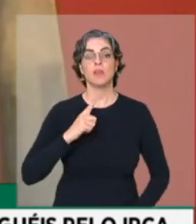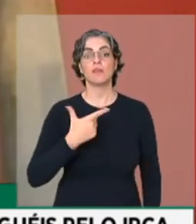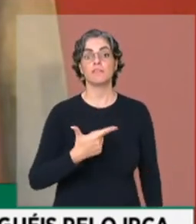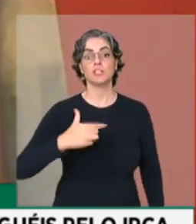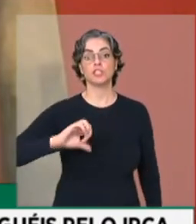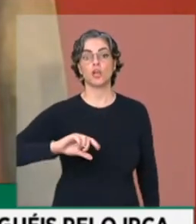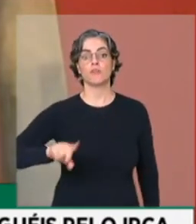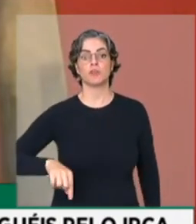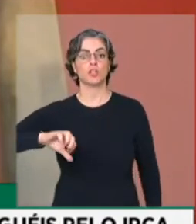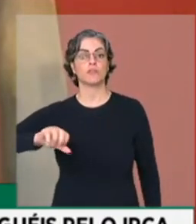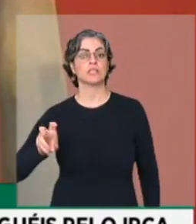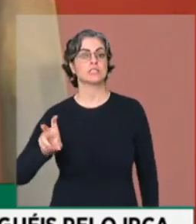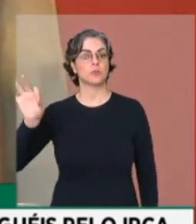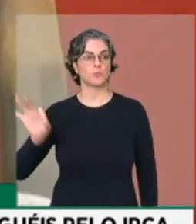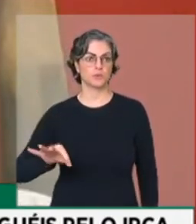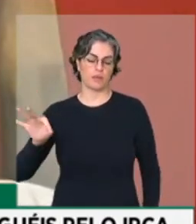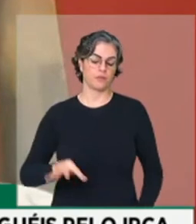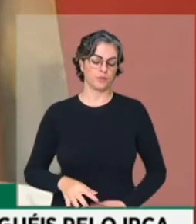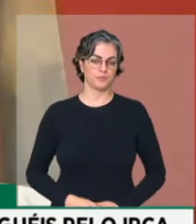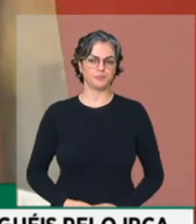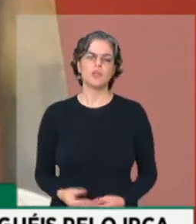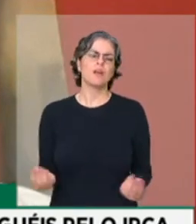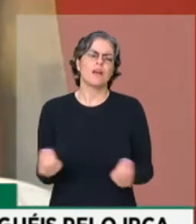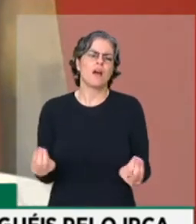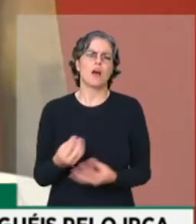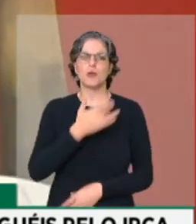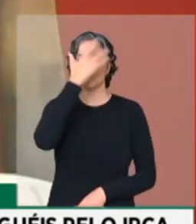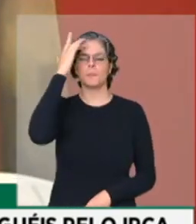DEPUTADO SOLLA, DEU 29.95%. COMO É QUE O CIDADÃO QUE TEVE O REAJUSTE DO SEU SALÁRIO DE 2% VAI PAGAR UM